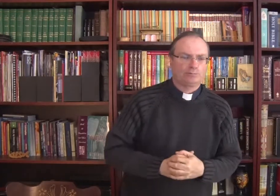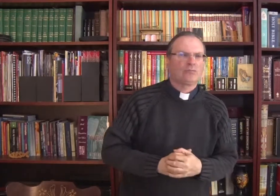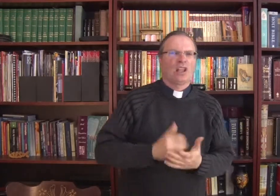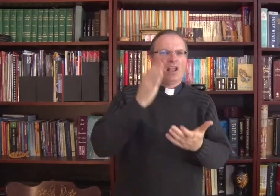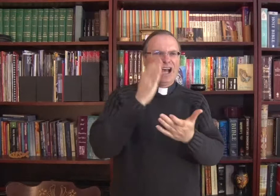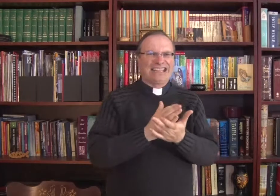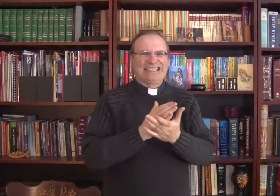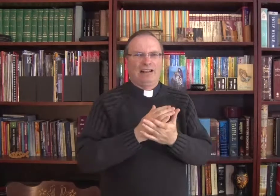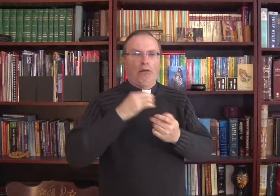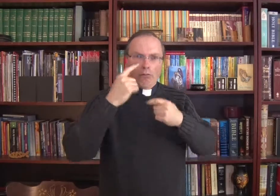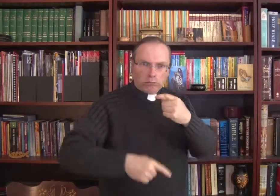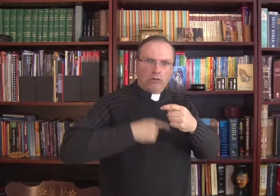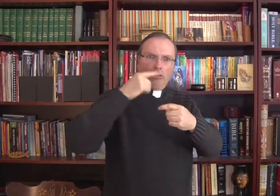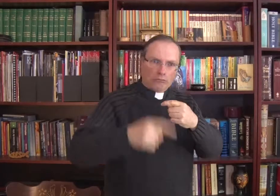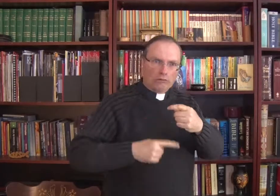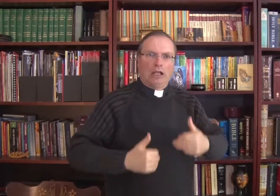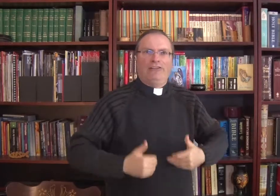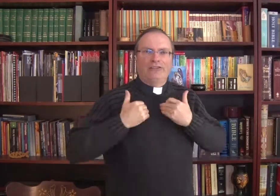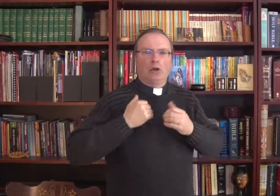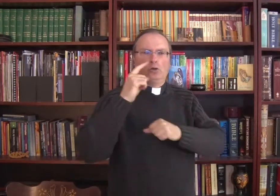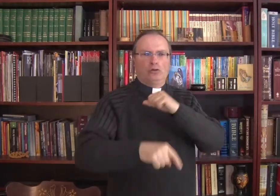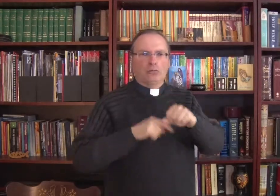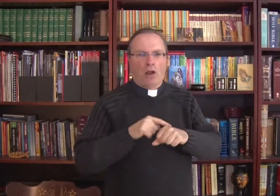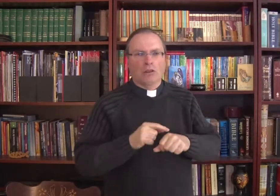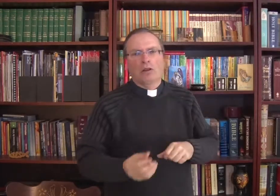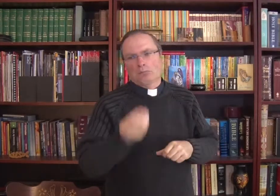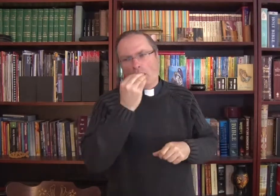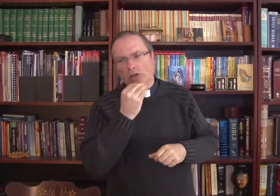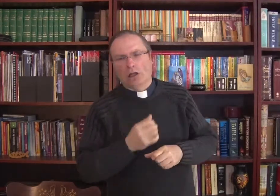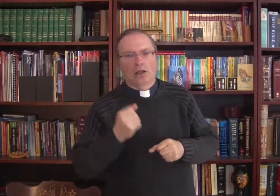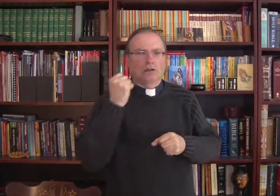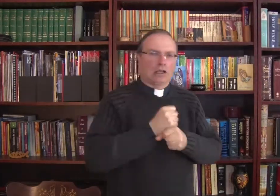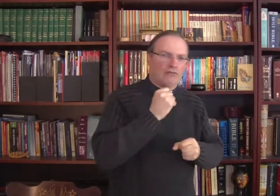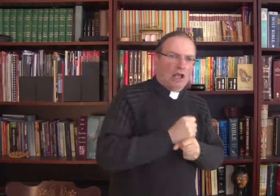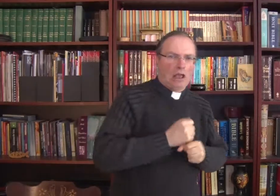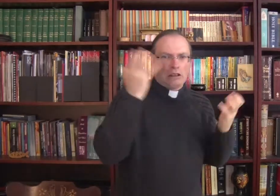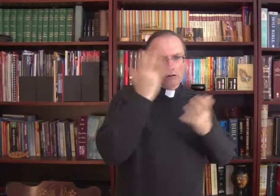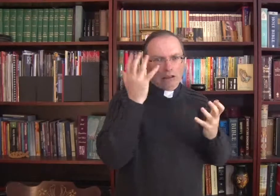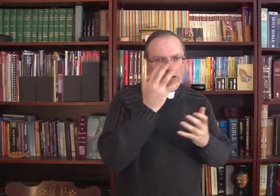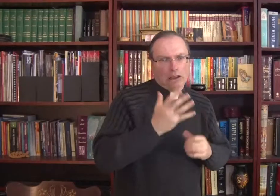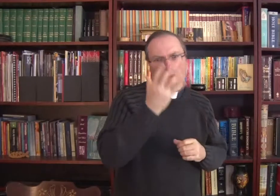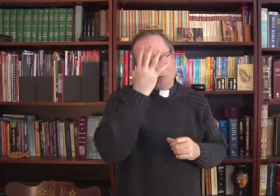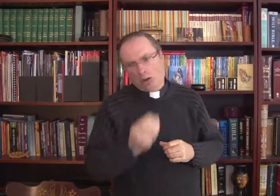Arrêtez la routine de la vie du monde; manger, travailler, inquiéter, dormir,